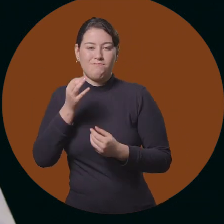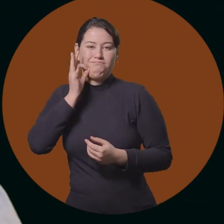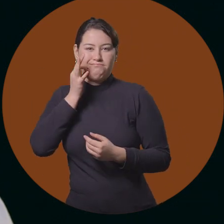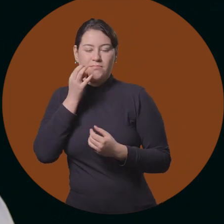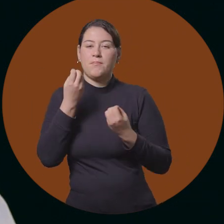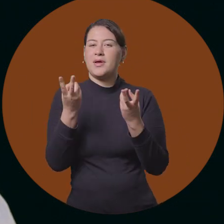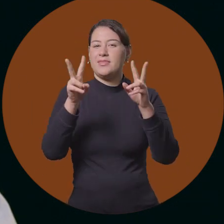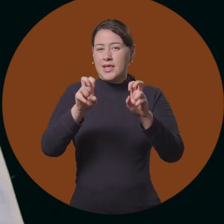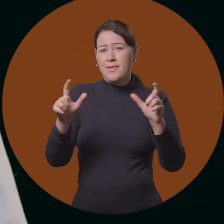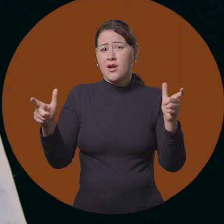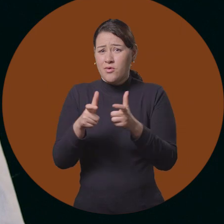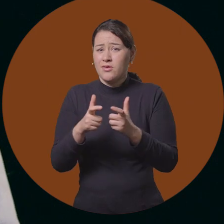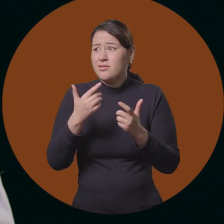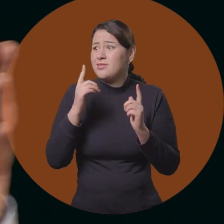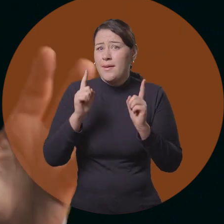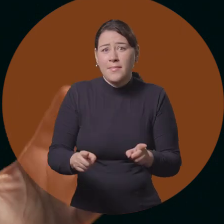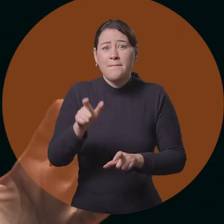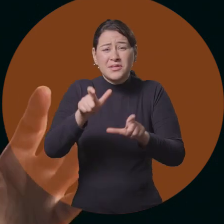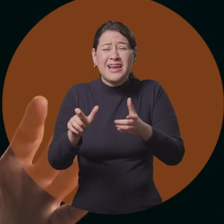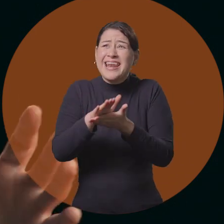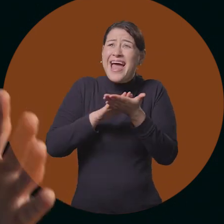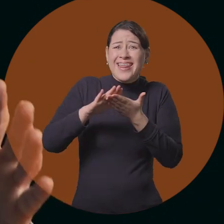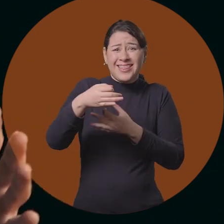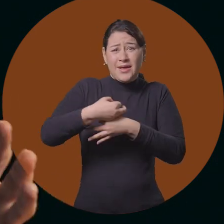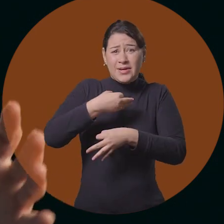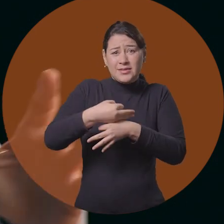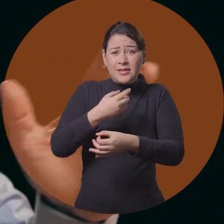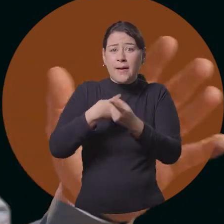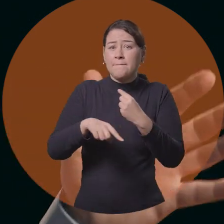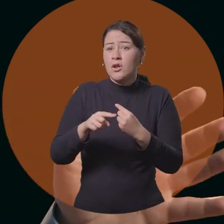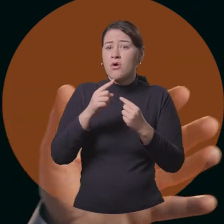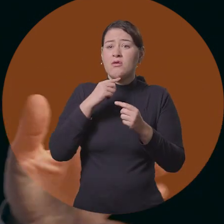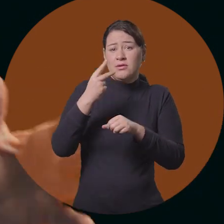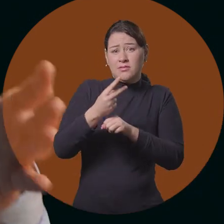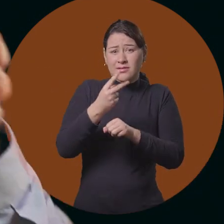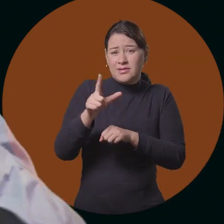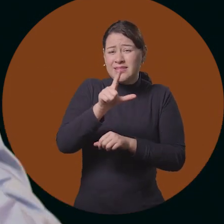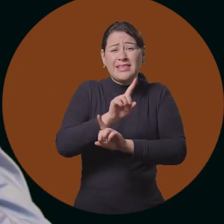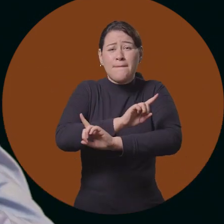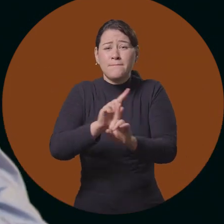Porque el tema de las reuniones también es una cosa increíble. Nadie te la enseña, pero no es que no te la enseñan en el sistema secundario, no te la enseñan en el sistema terciario.